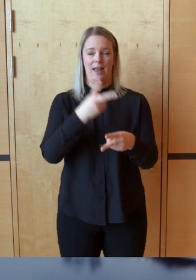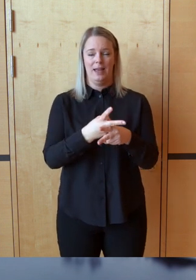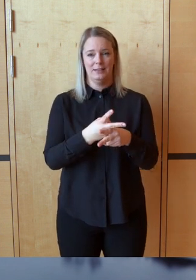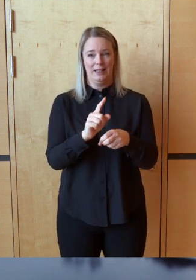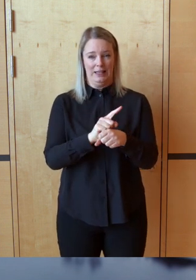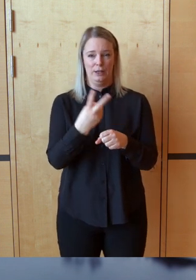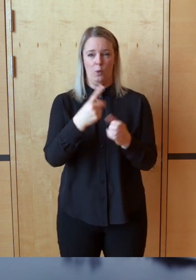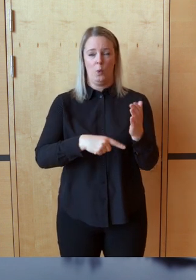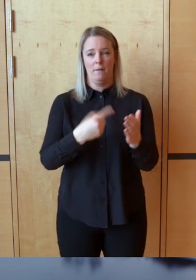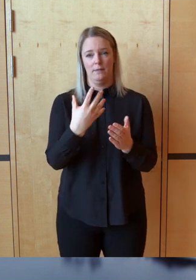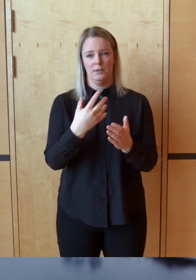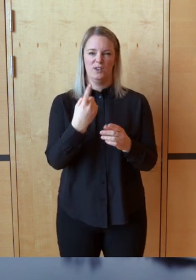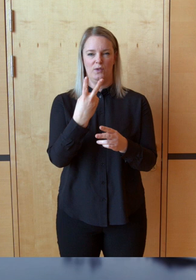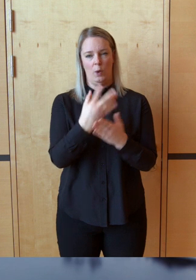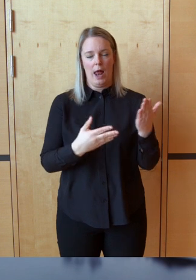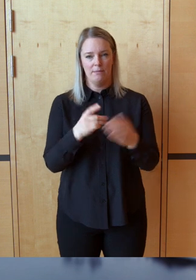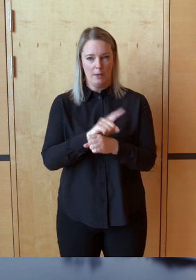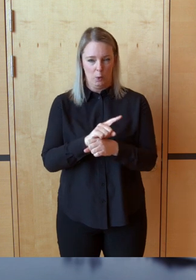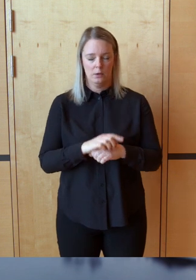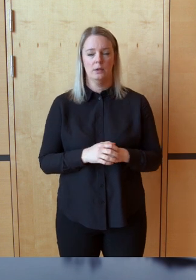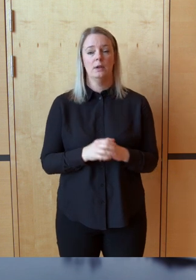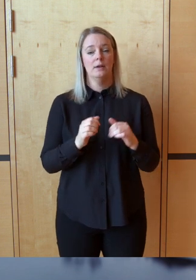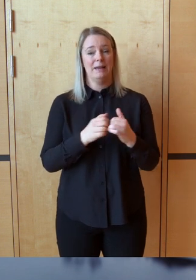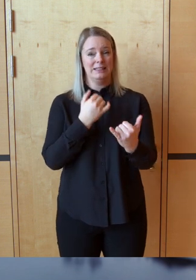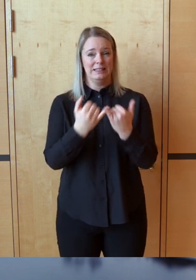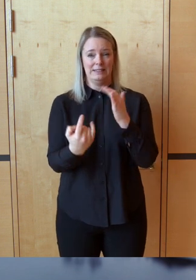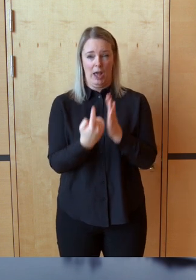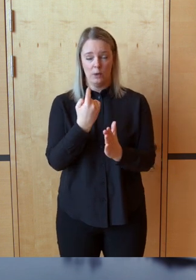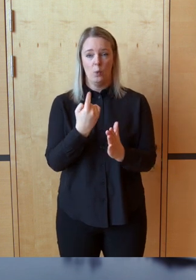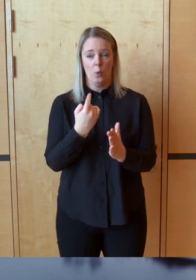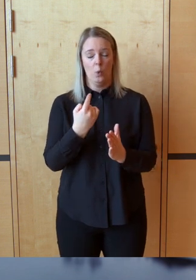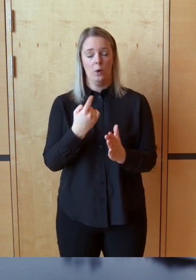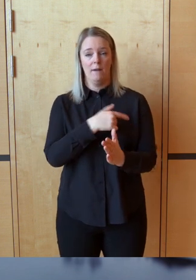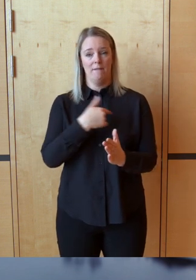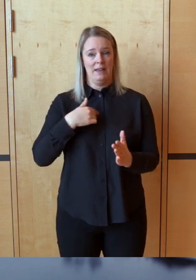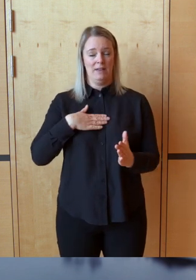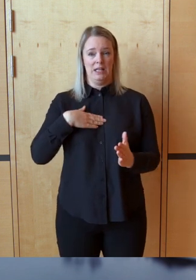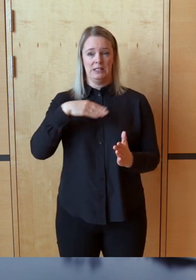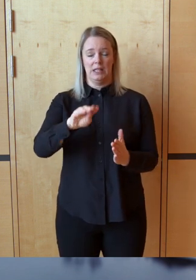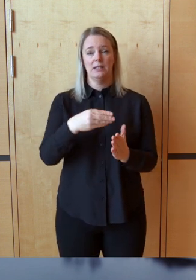I slutändan är det att man också är beredd att lägga en massa pengar Inte får det bättre